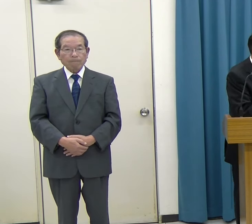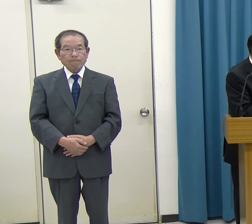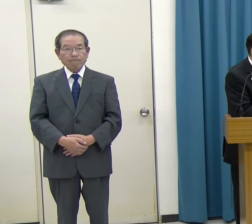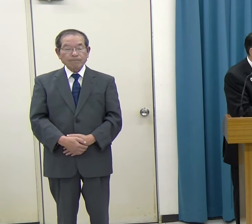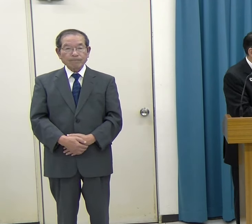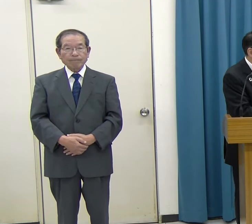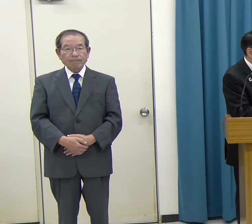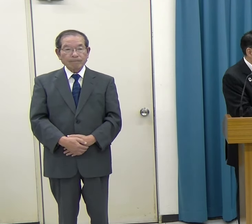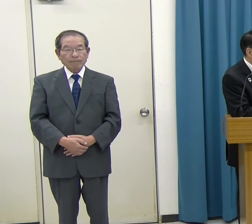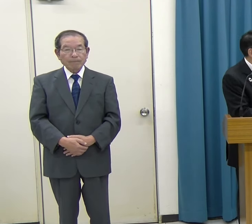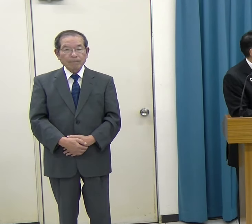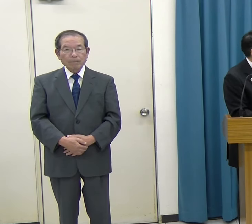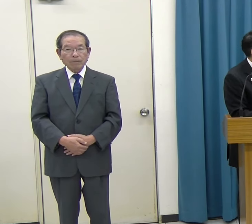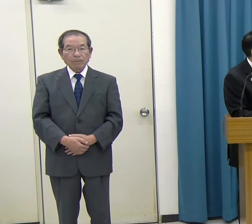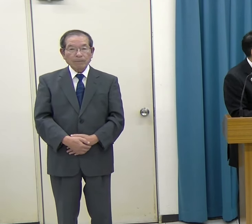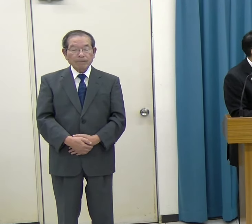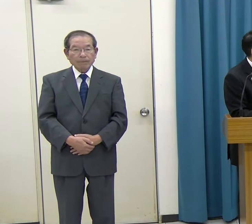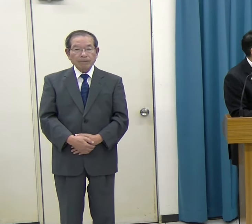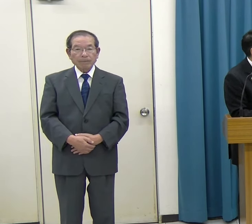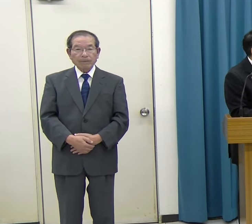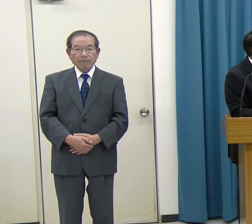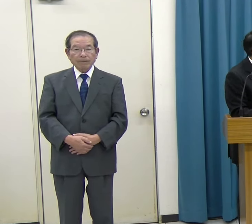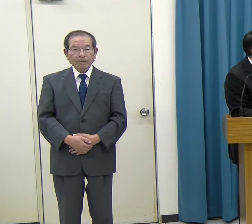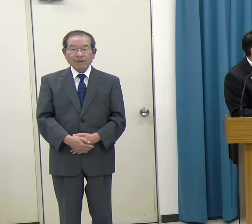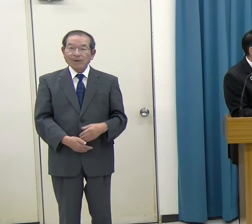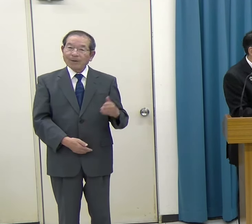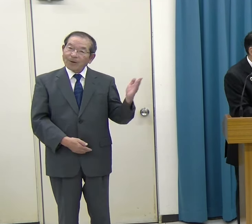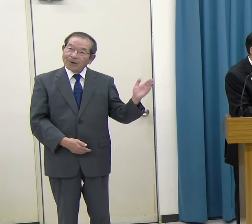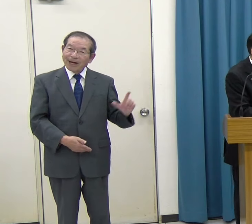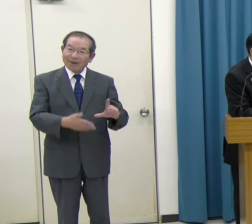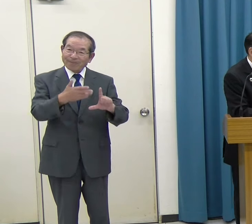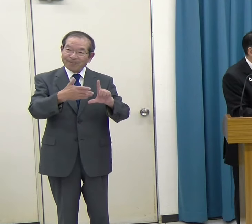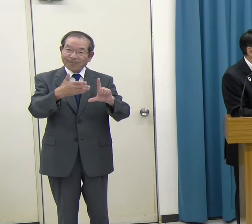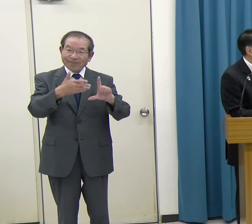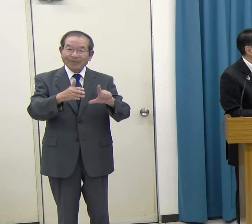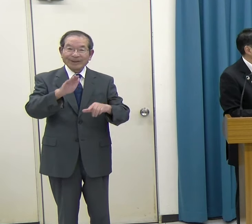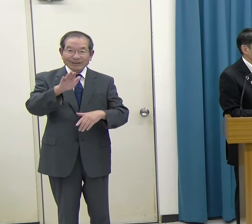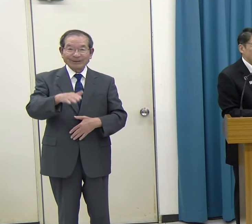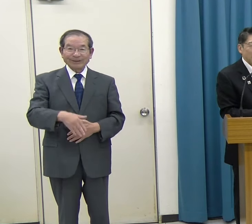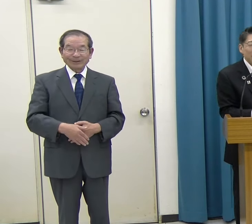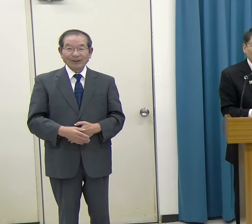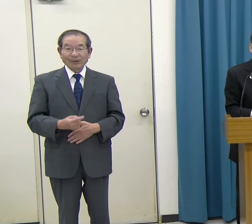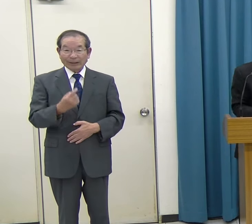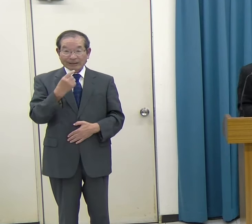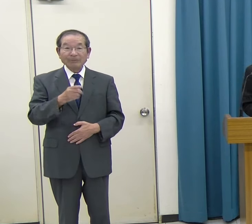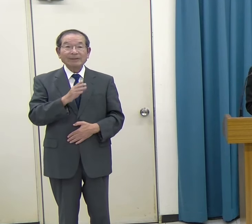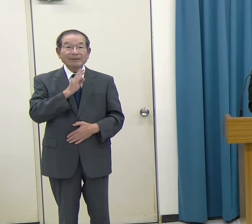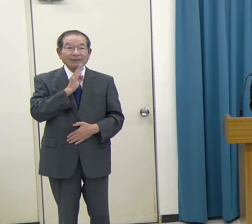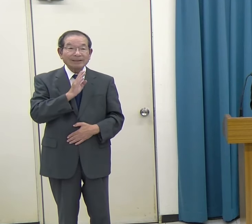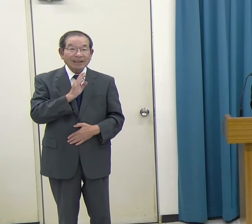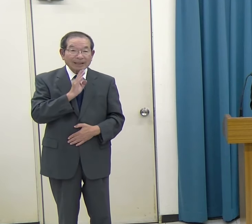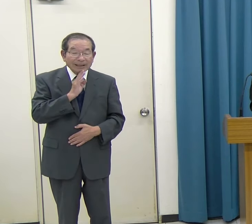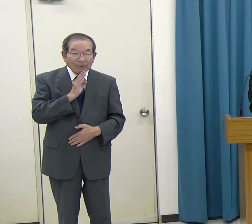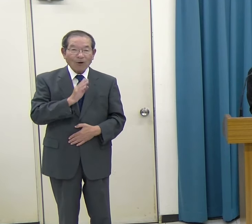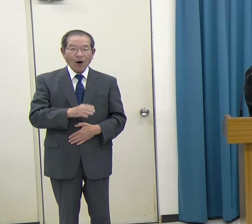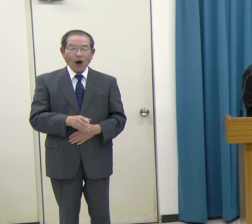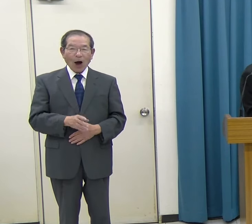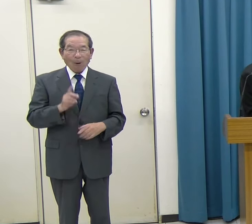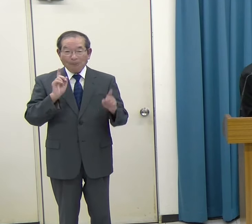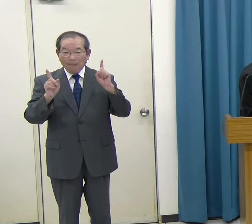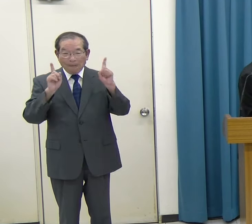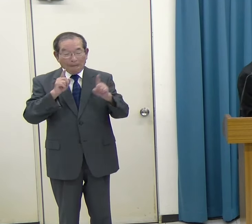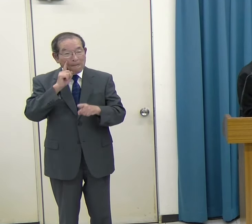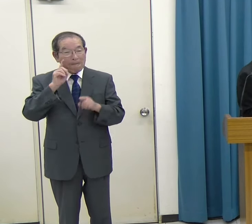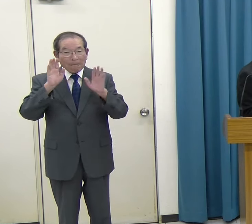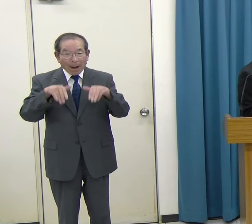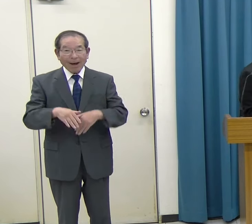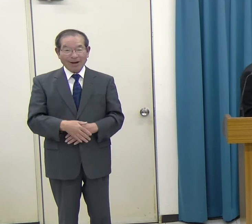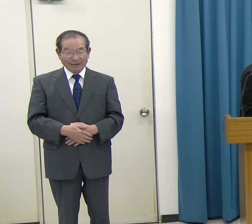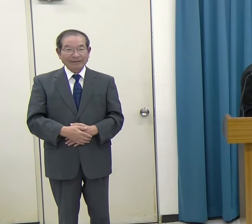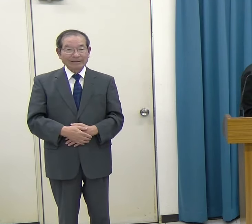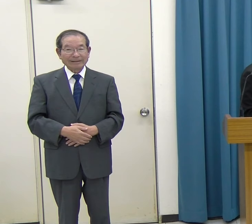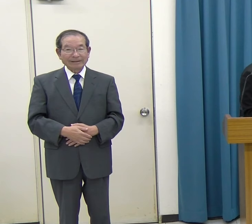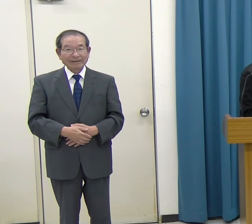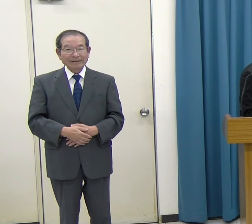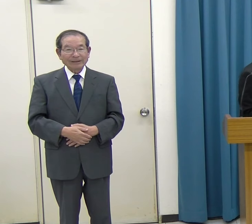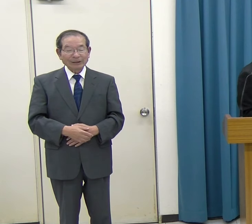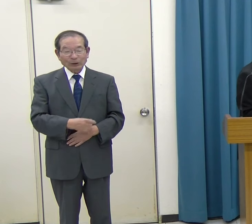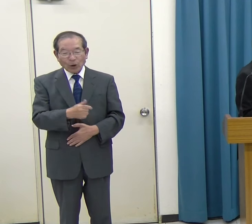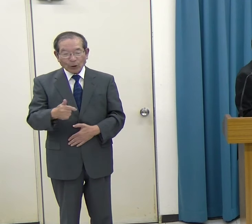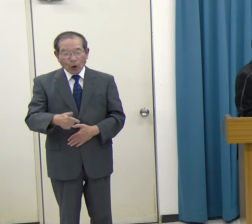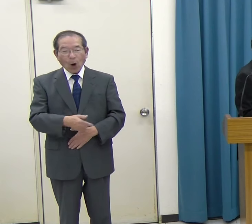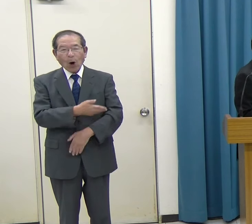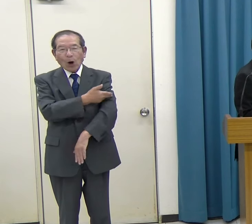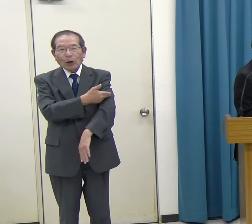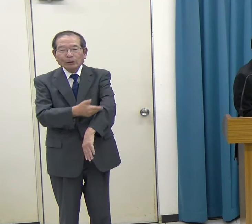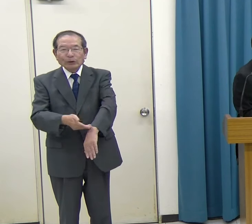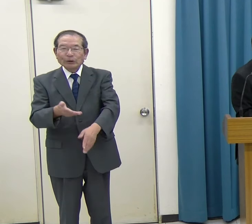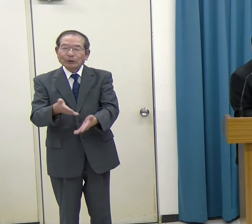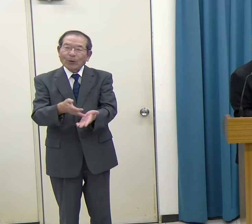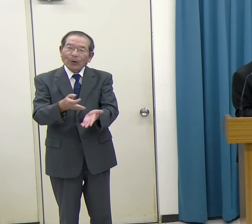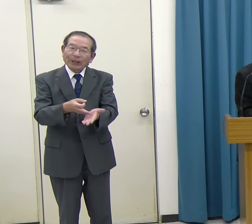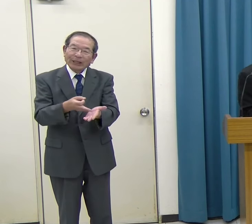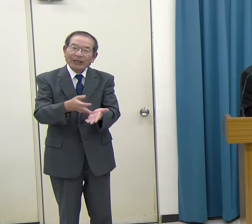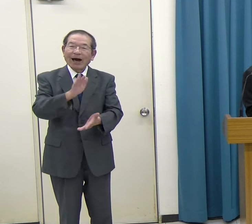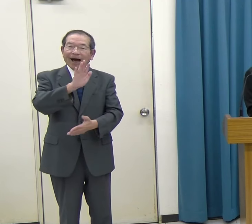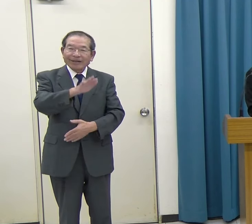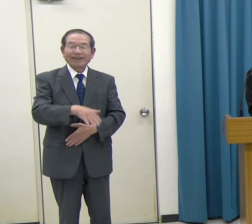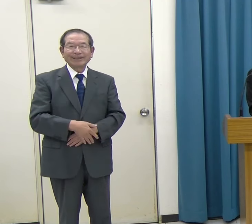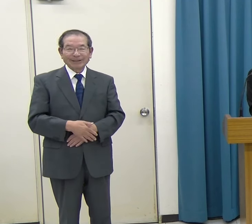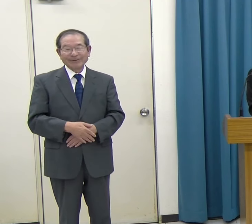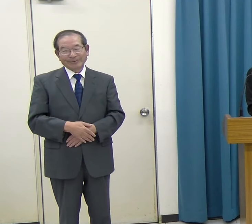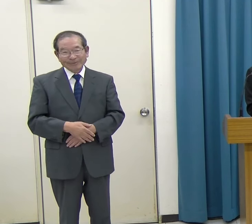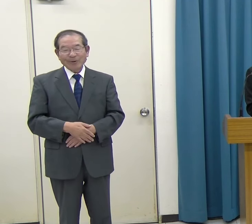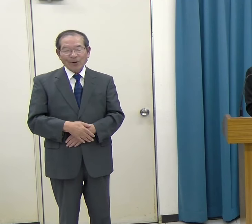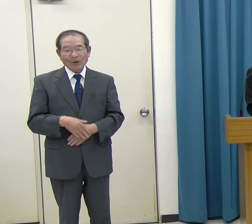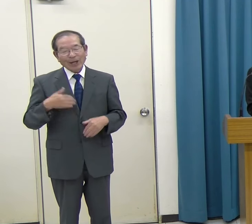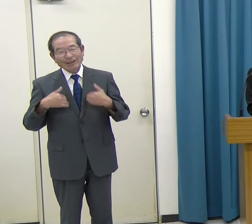（知事）私も実際にプレーしてみましたが、非常にストーリー性があって、絵もかわいいらしく楽しめました。